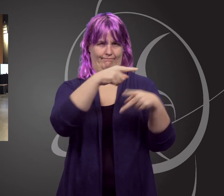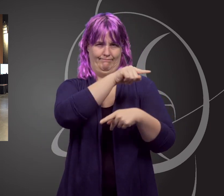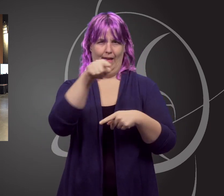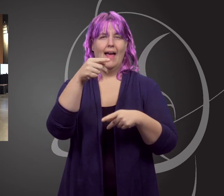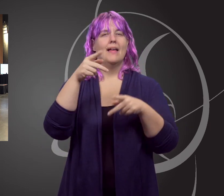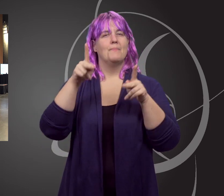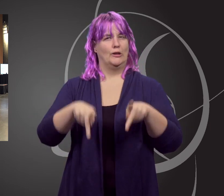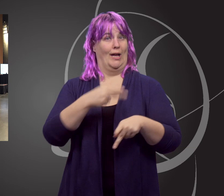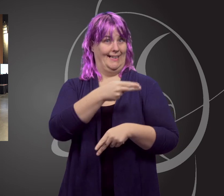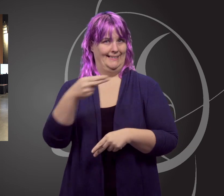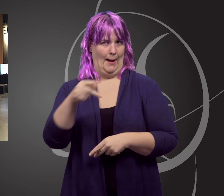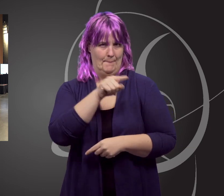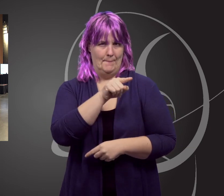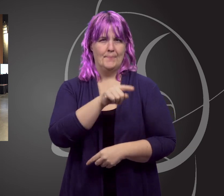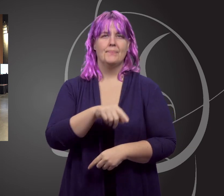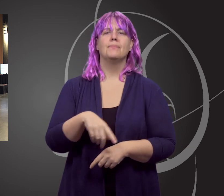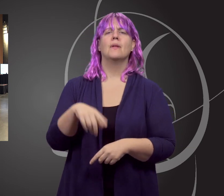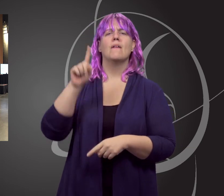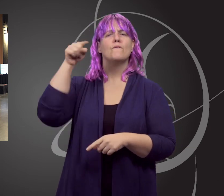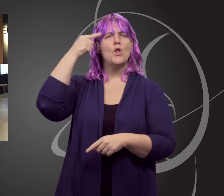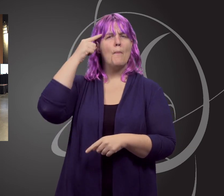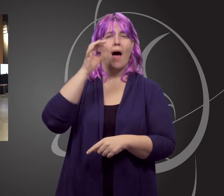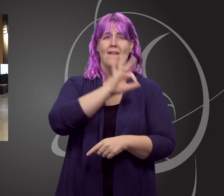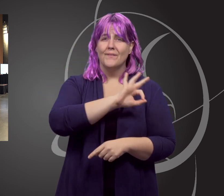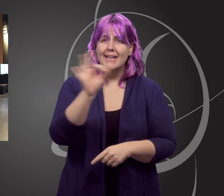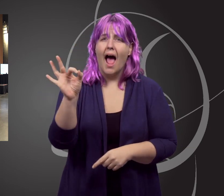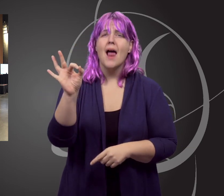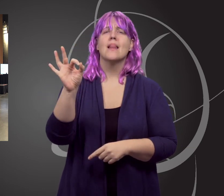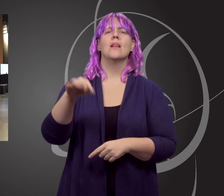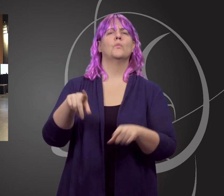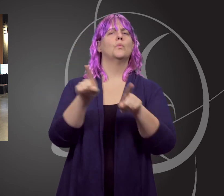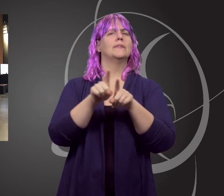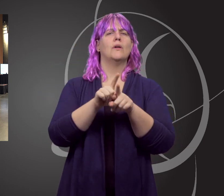de la communauté des personnes handicapées, du gouvernement fédéral,